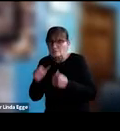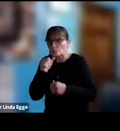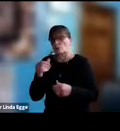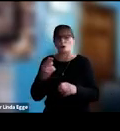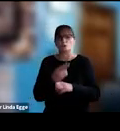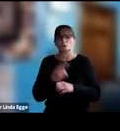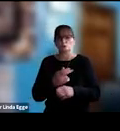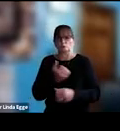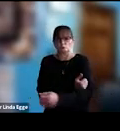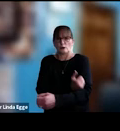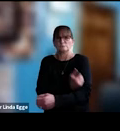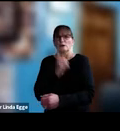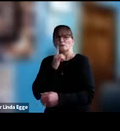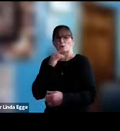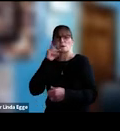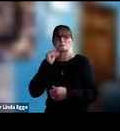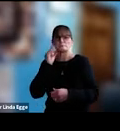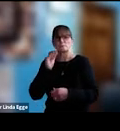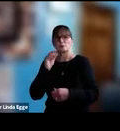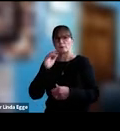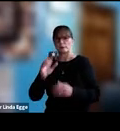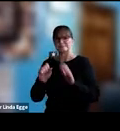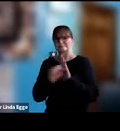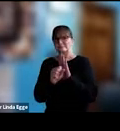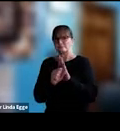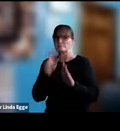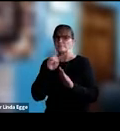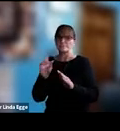sufre los síntomas de forma muy severa